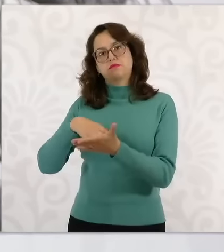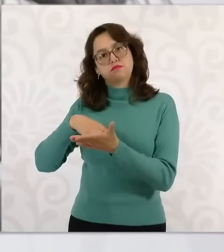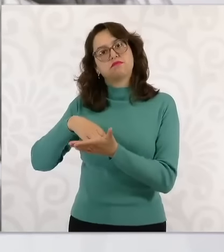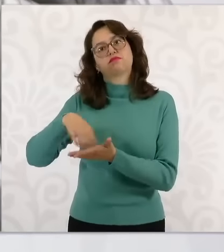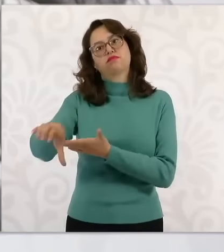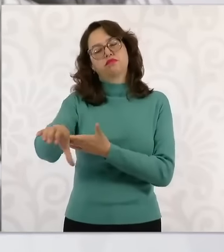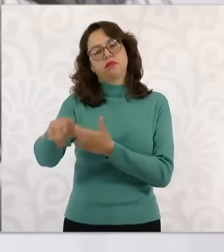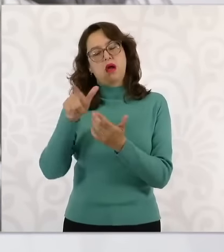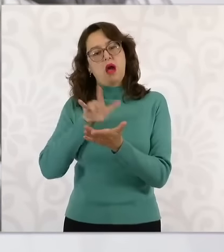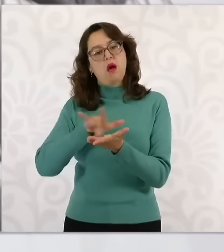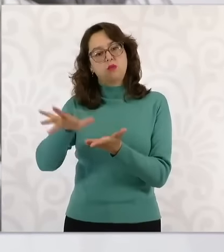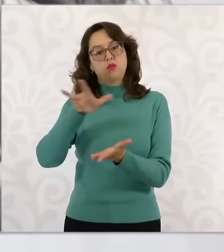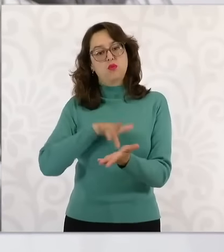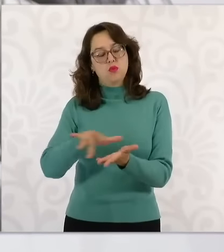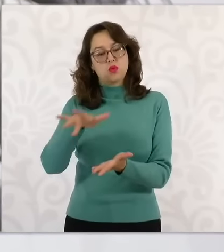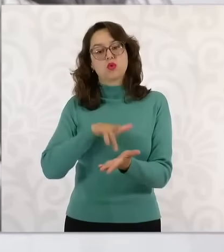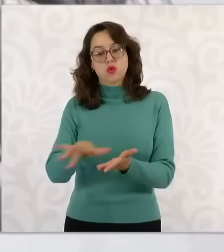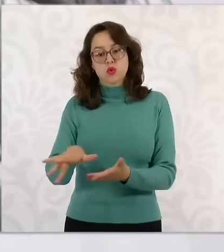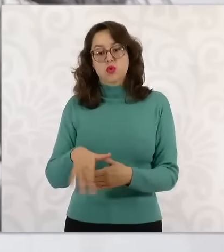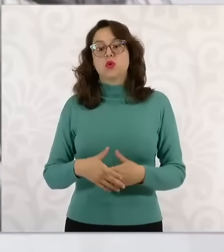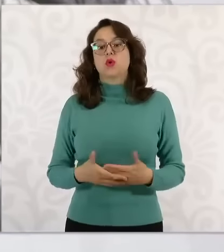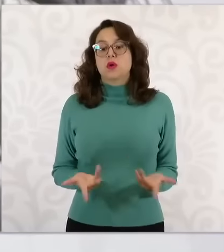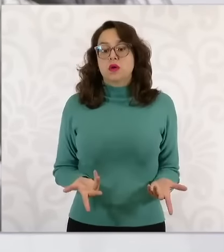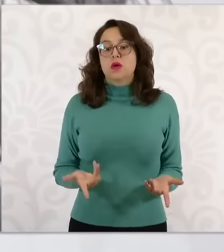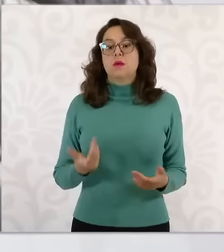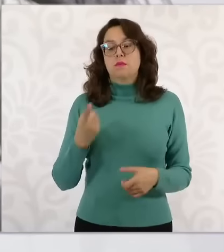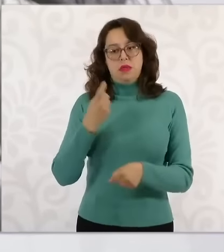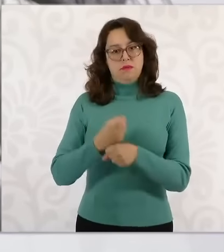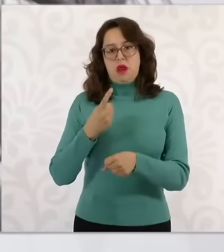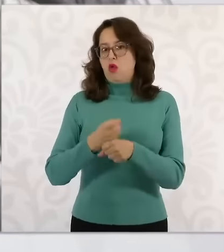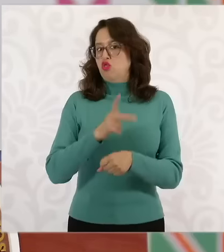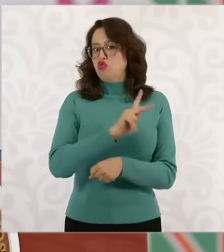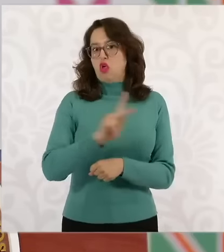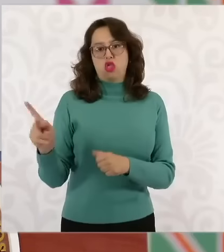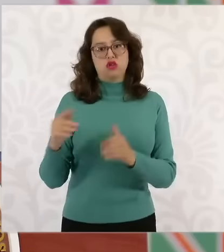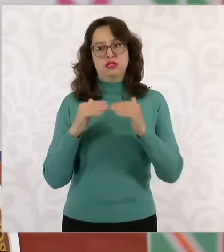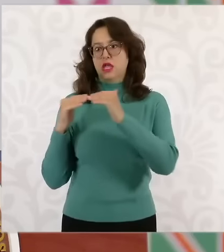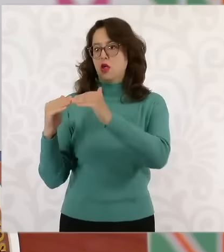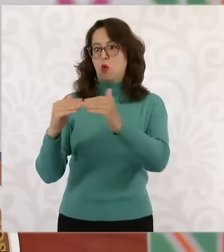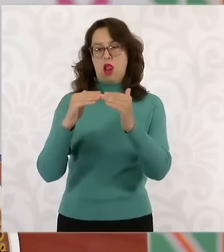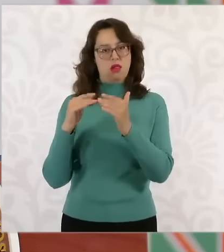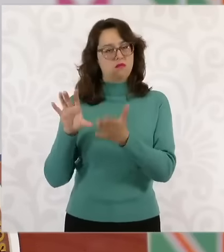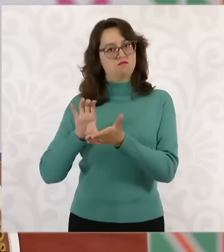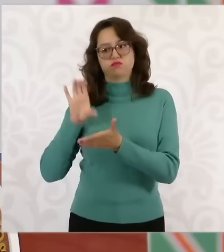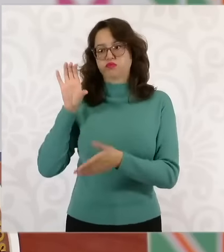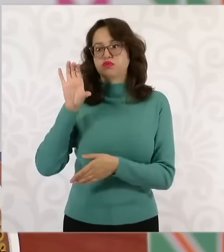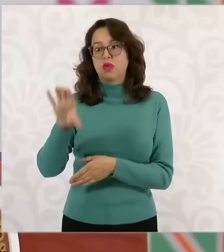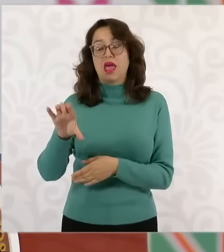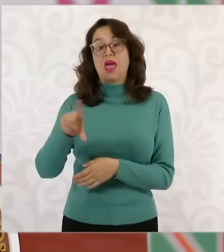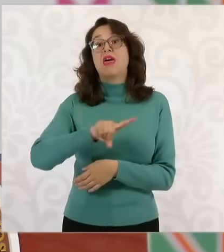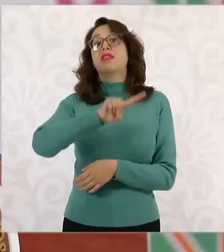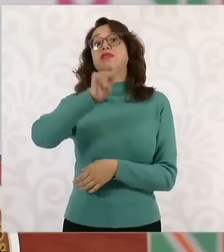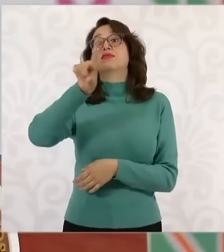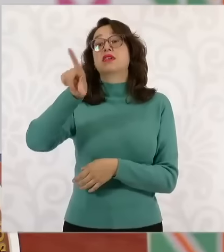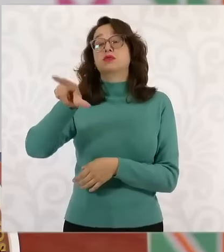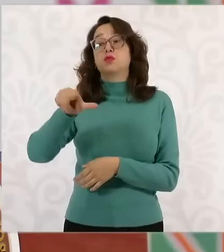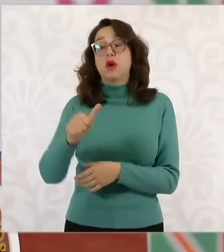habrá un apoyo de acuerdo al daño de la vivienda, media, alta o pérdida total. En el caso de pérdida